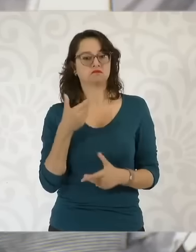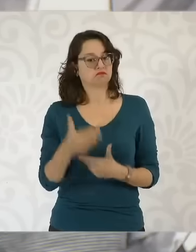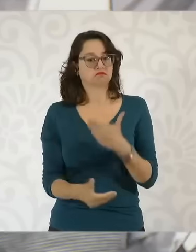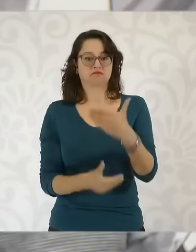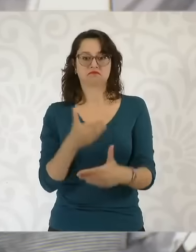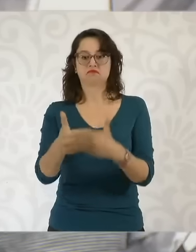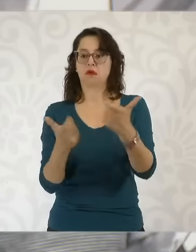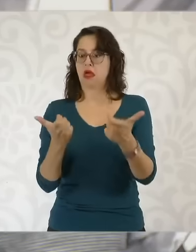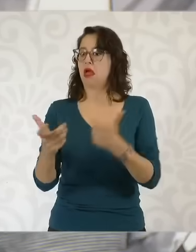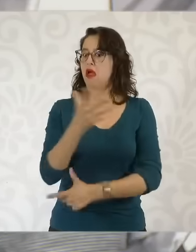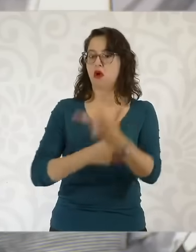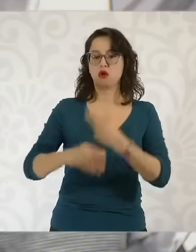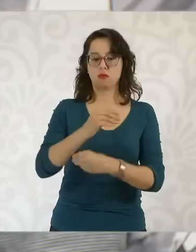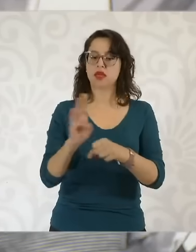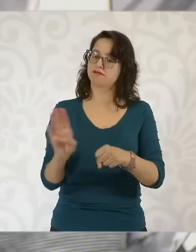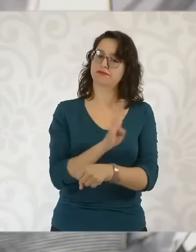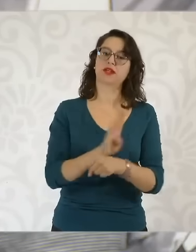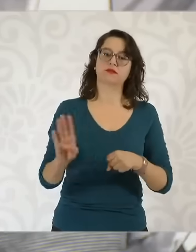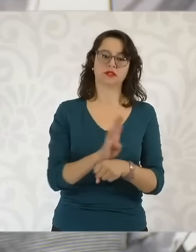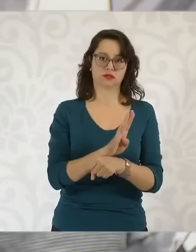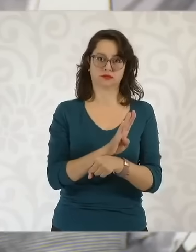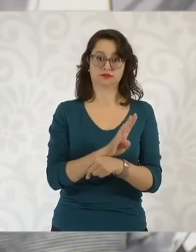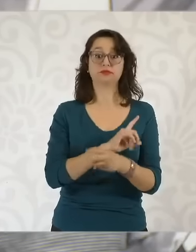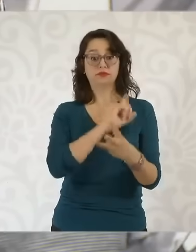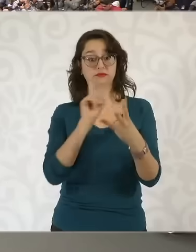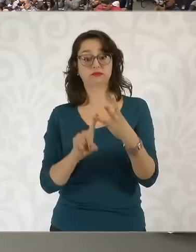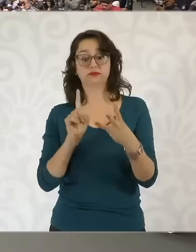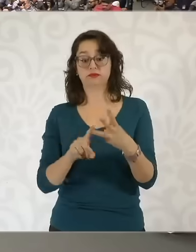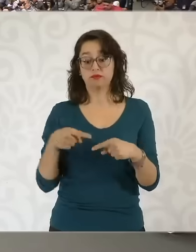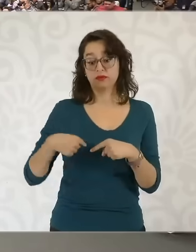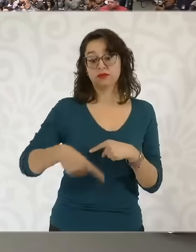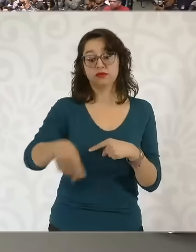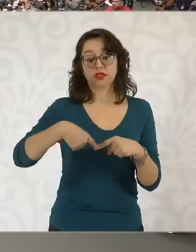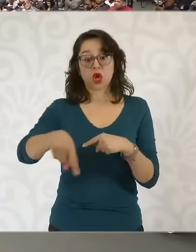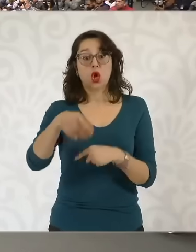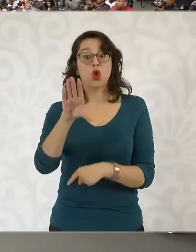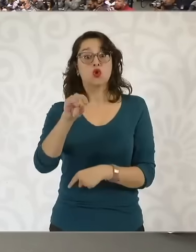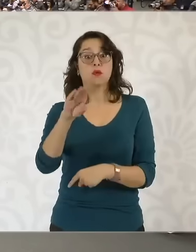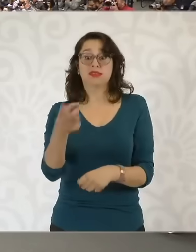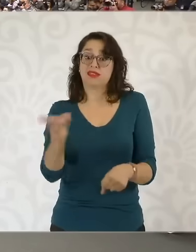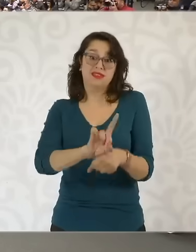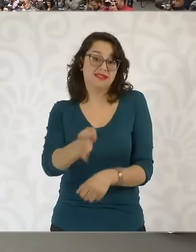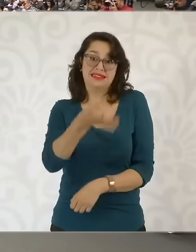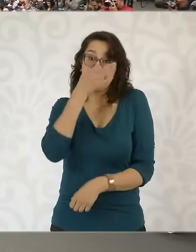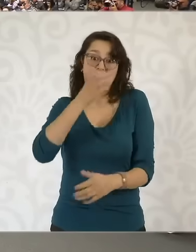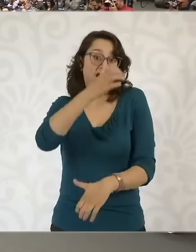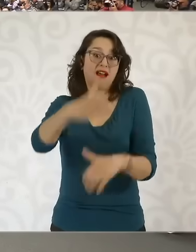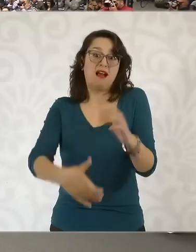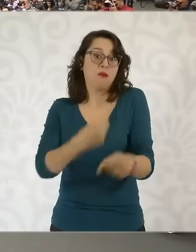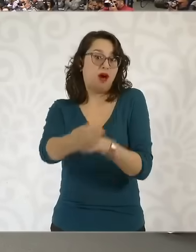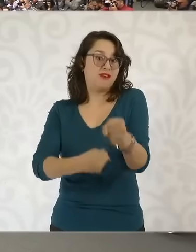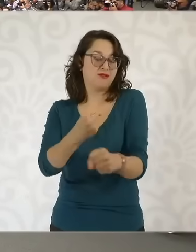economía. Ahora tenemos 90 días, lo cual ya nos acerca mucho hacia el fin del año. Eh, ¿quién más